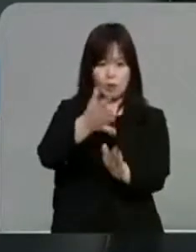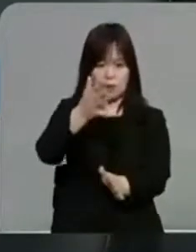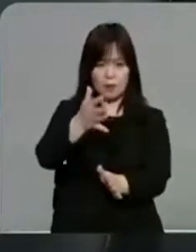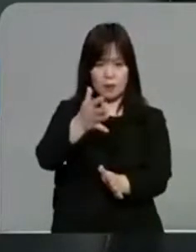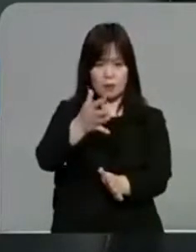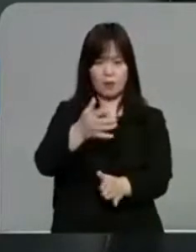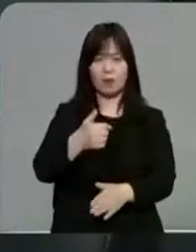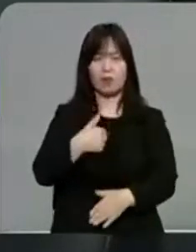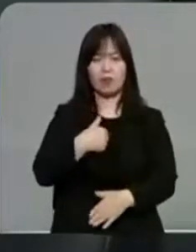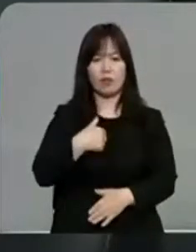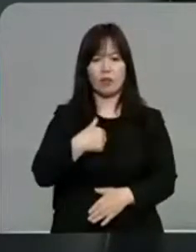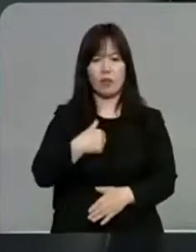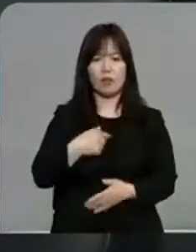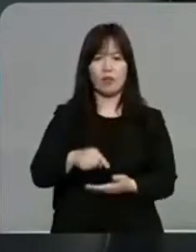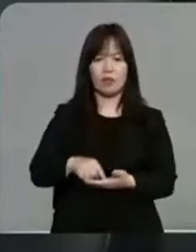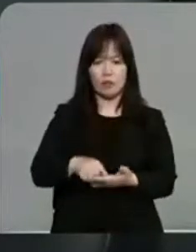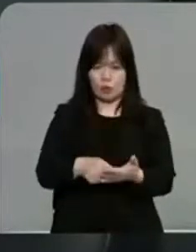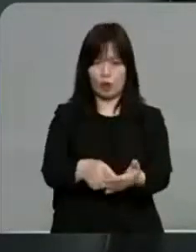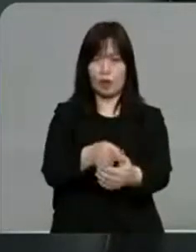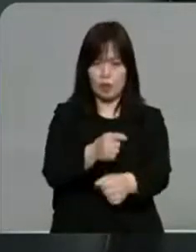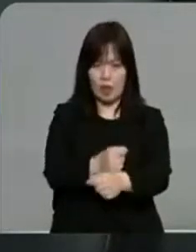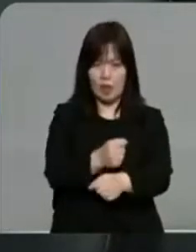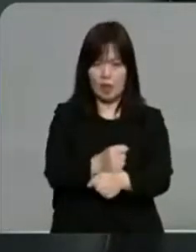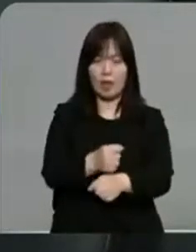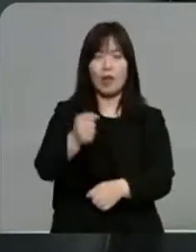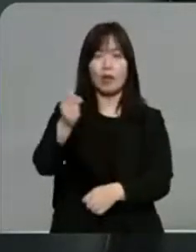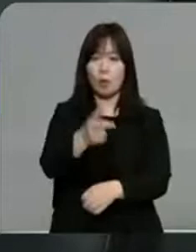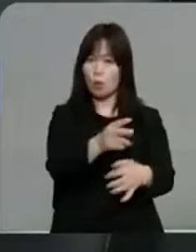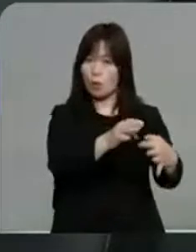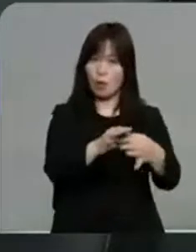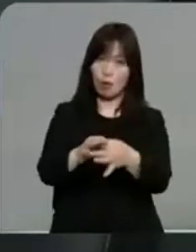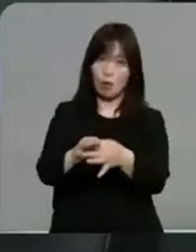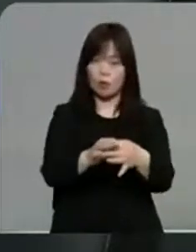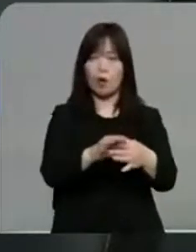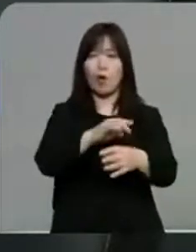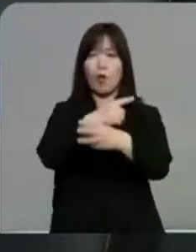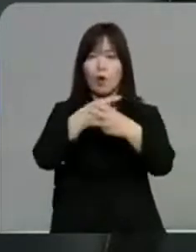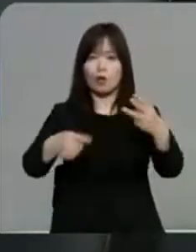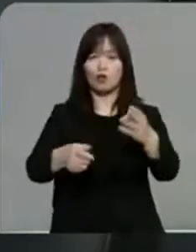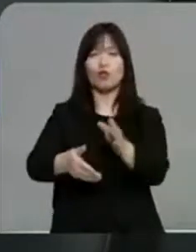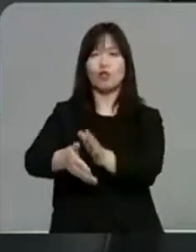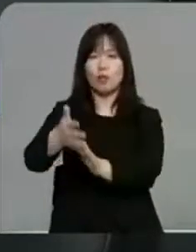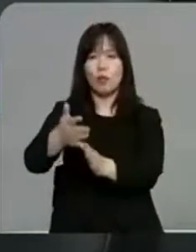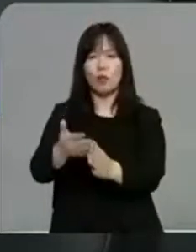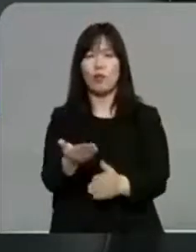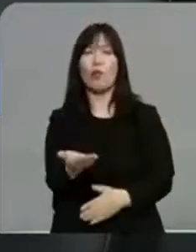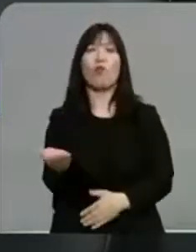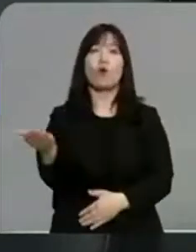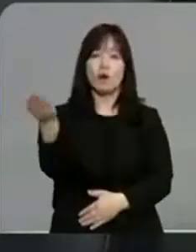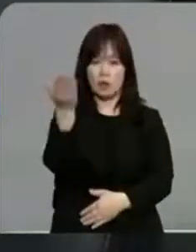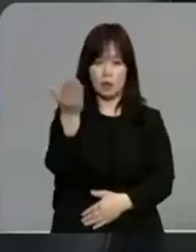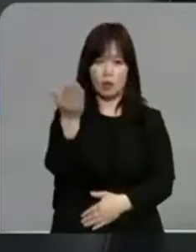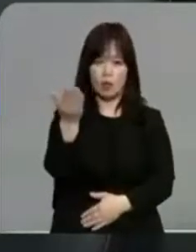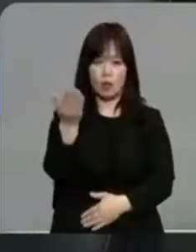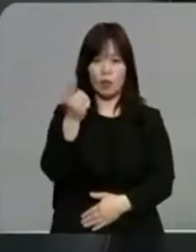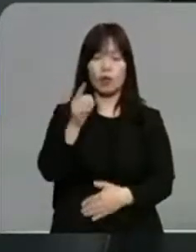저희가 추진하고 그걸 통해서 완주 시로 발돋움을 하고 그런 연후에